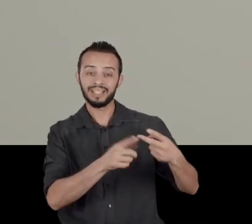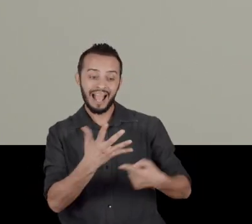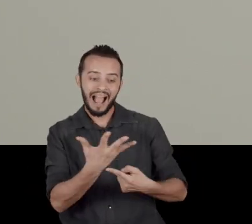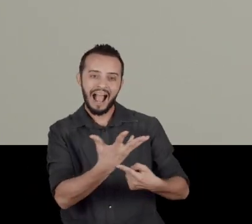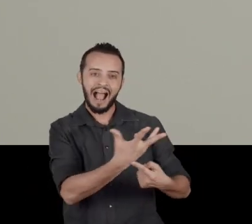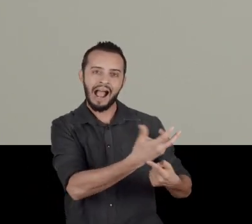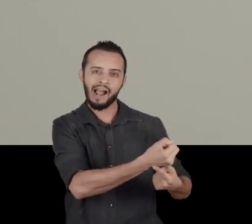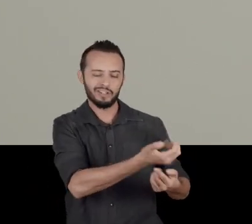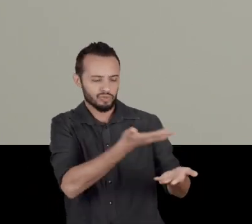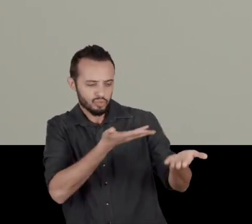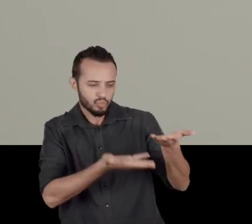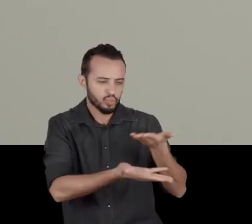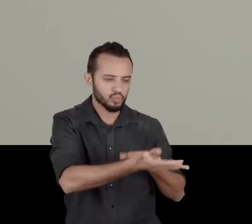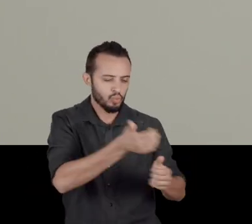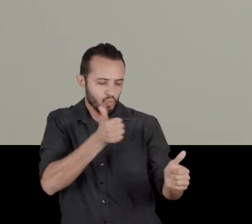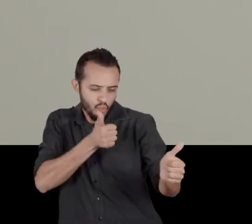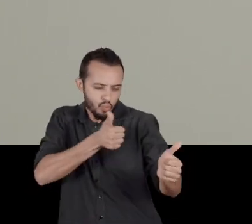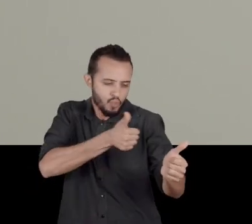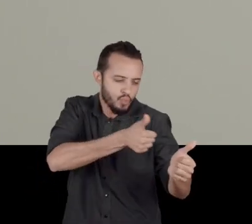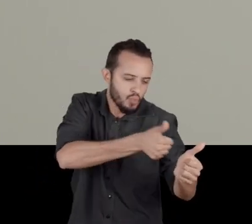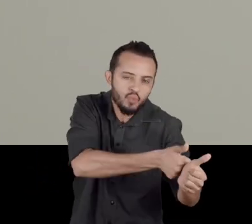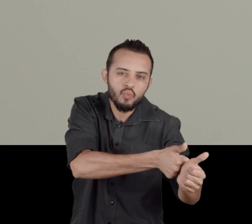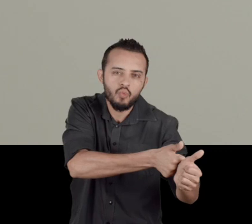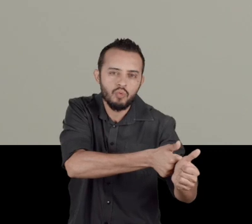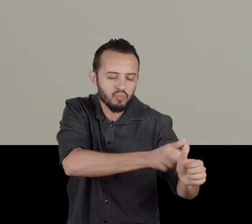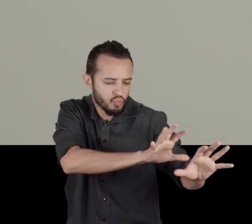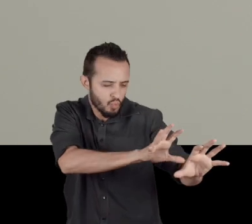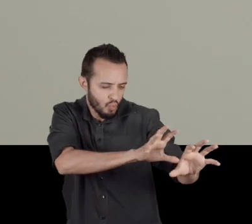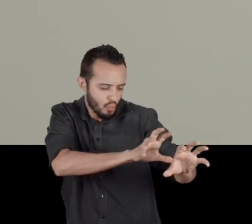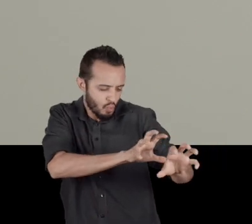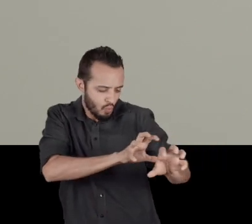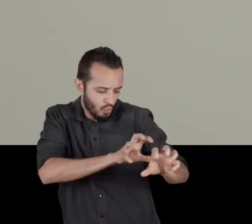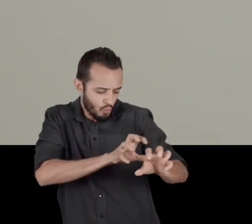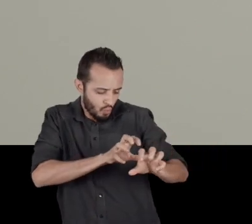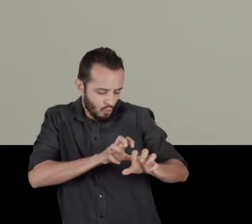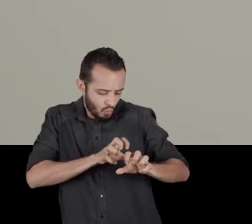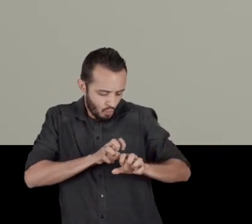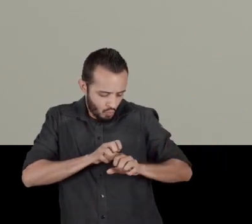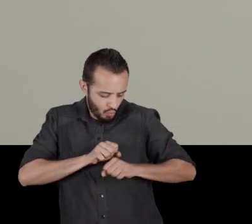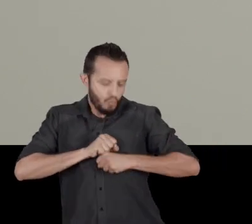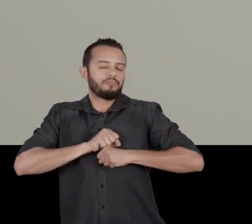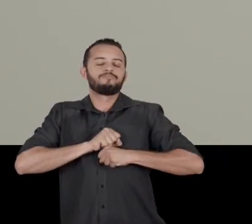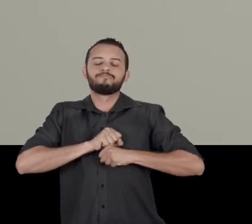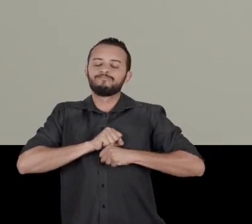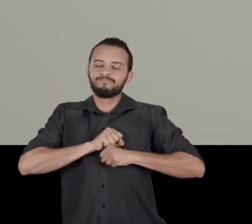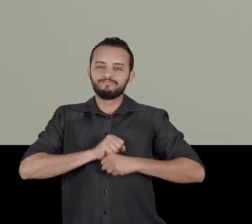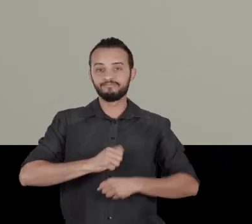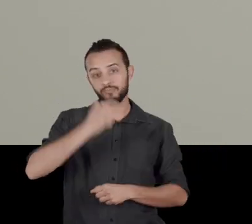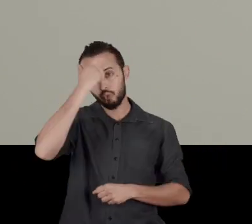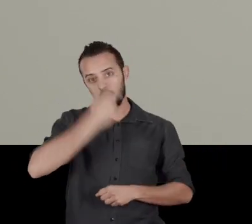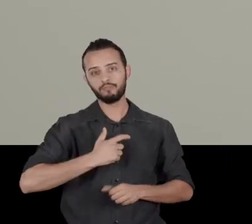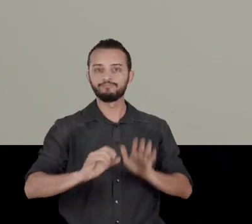Porque na fruição eu tenho uma relação mais próxima com a questão identitária.